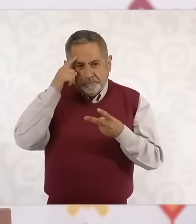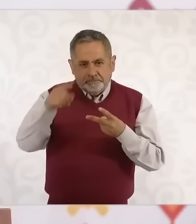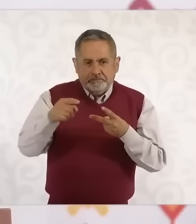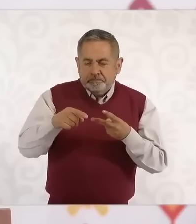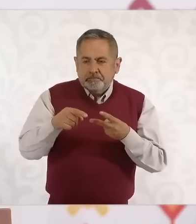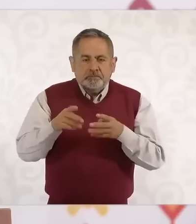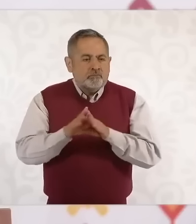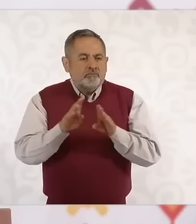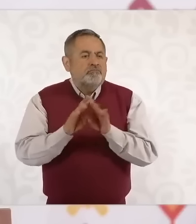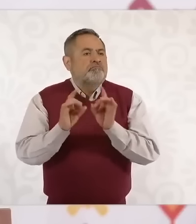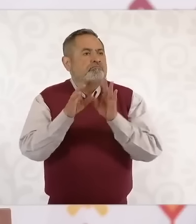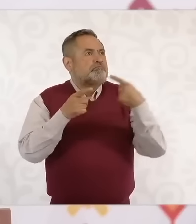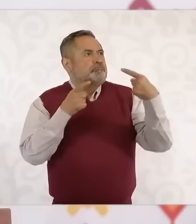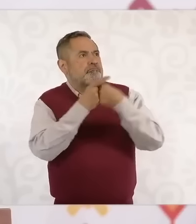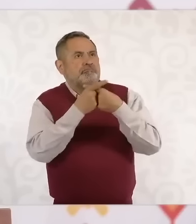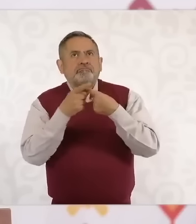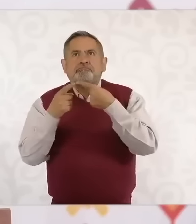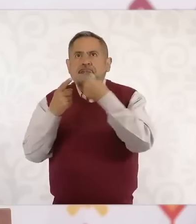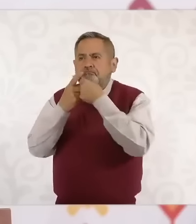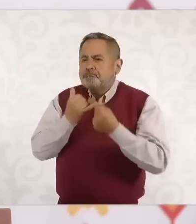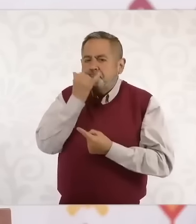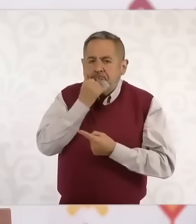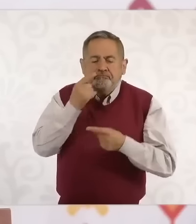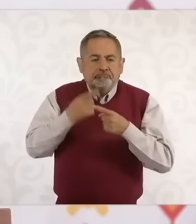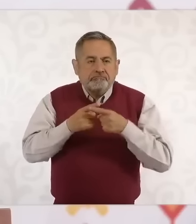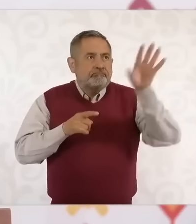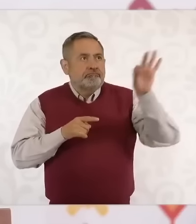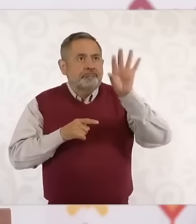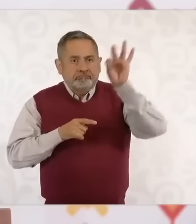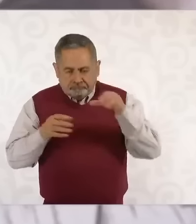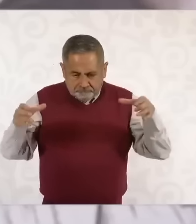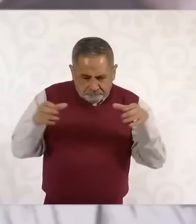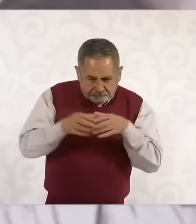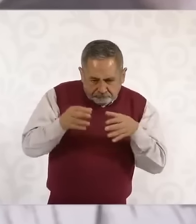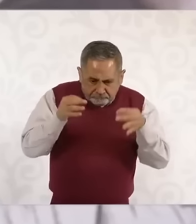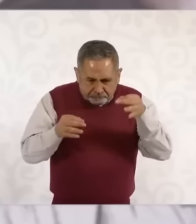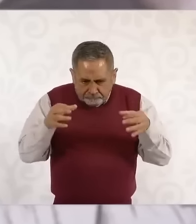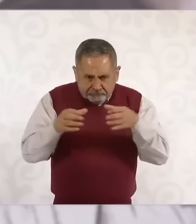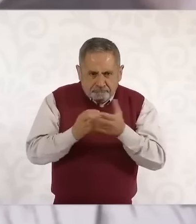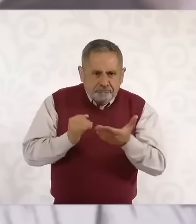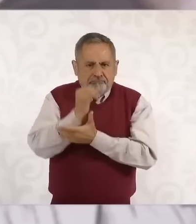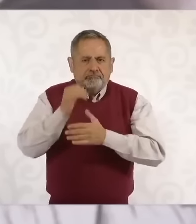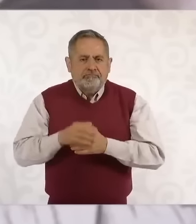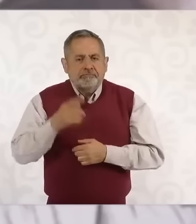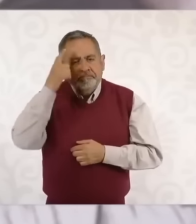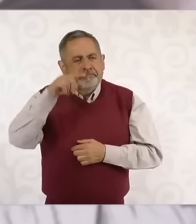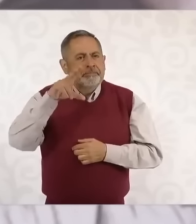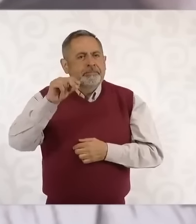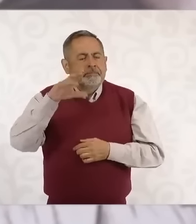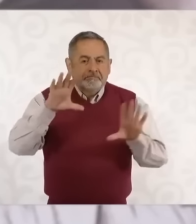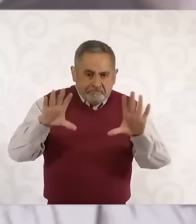funcionando y se fortalezca. para que no tengamos decisiones intempestivas que afectan a diferentes